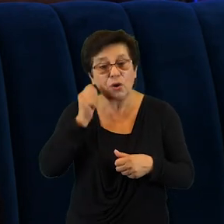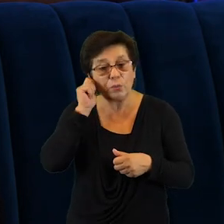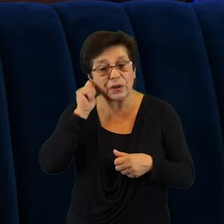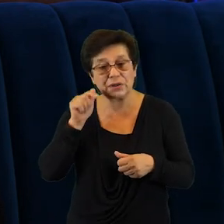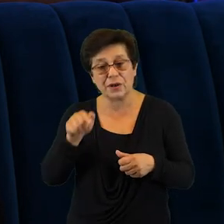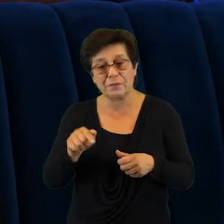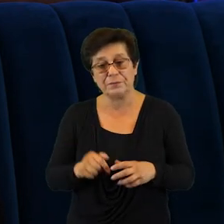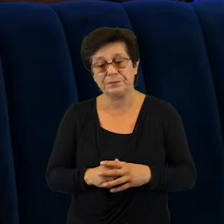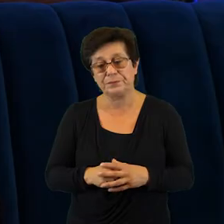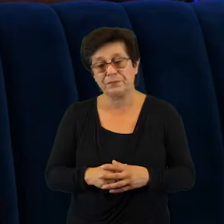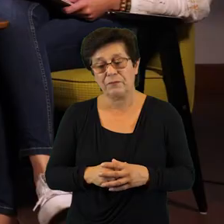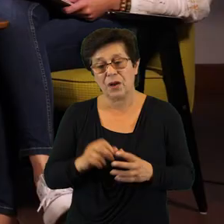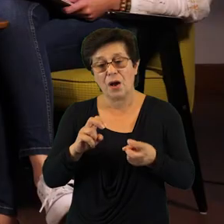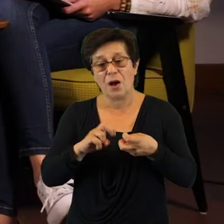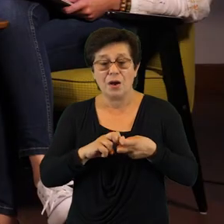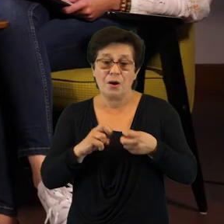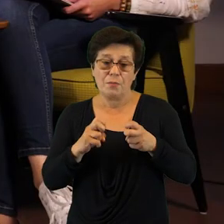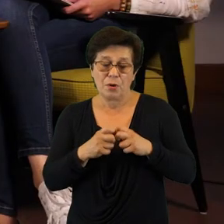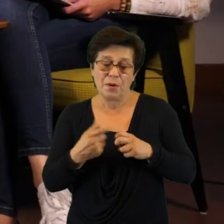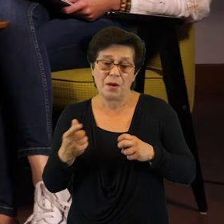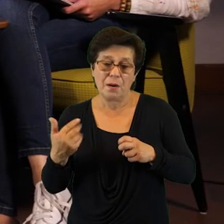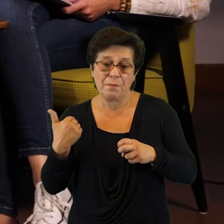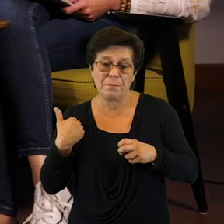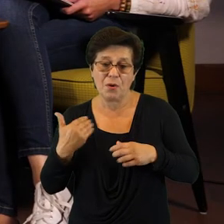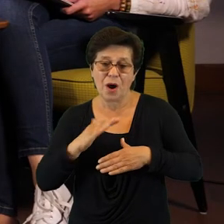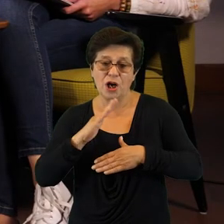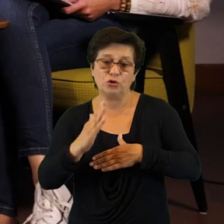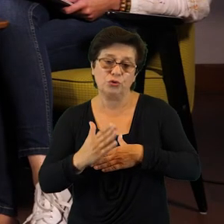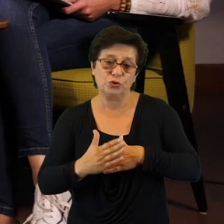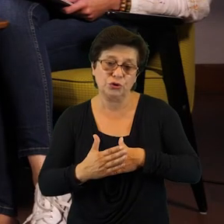Problem w tym, że była żoną Bronisława Knastra,